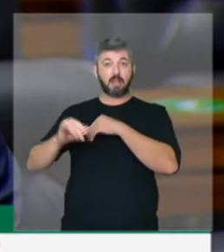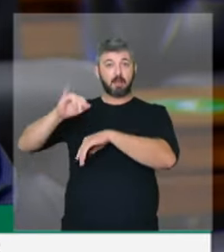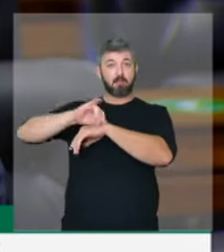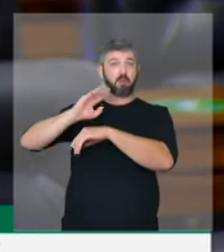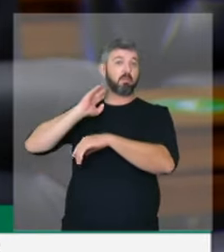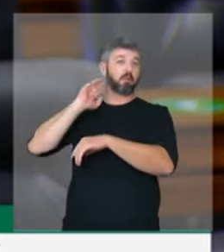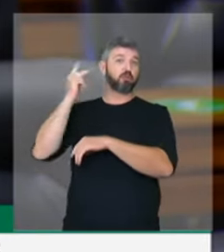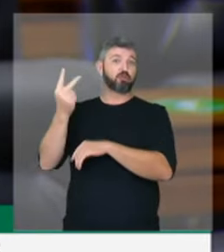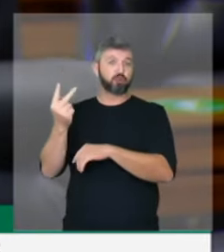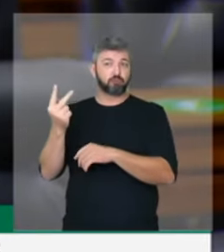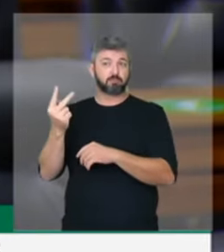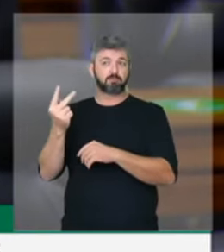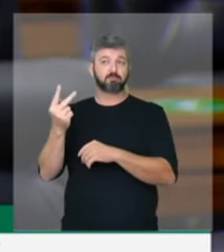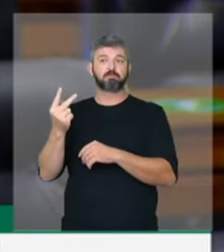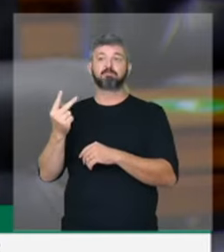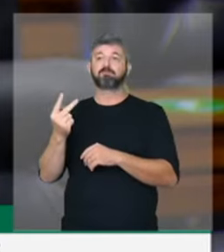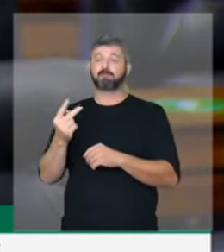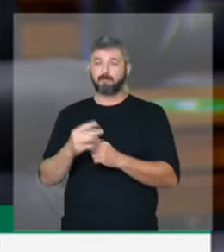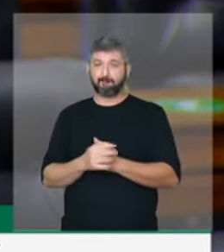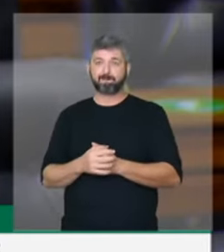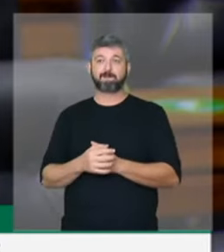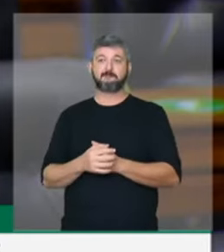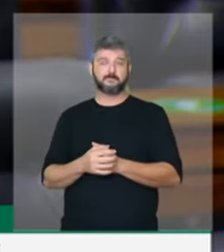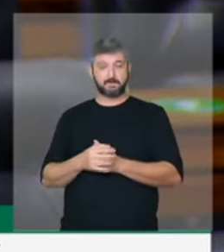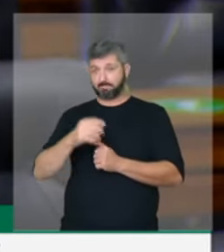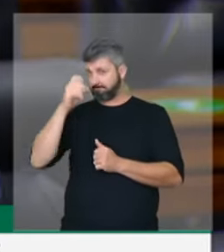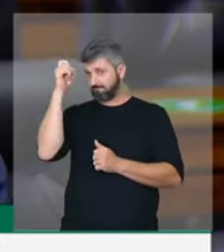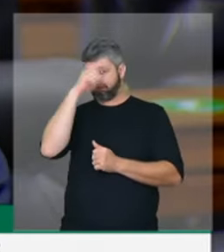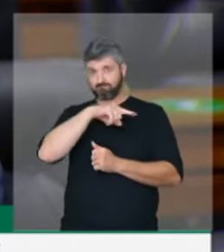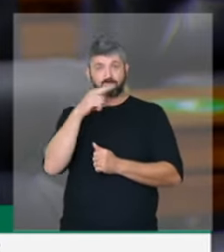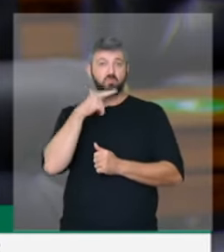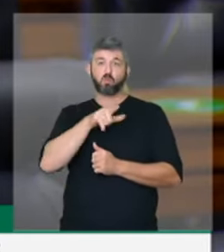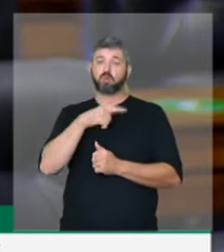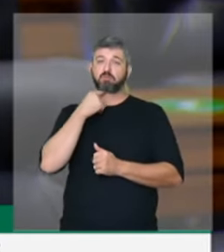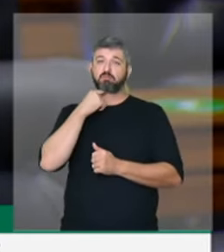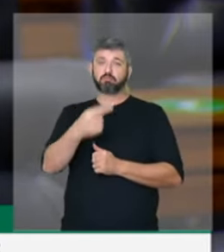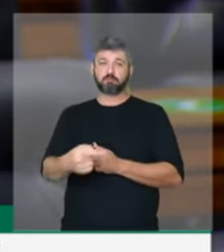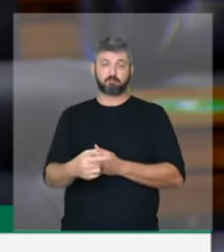TAMANHA DIFICULDADE. ENTÃO ESSA É UMA ALTERNATIVA LOUVÁVEL E, PRINCIPALMENTE, O